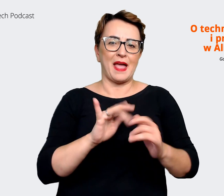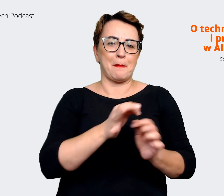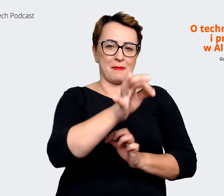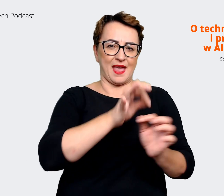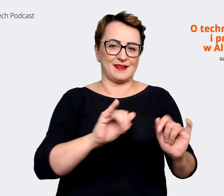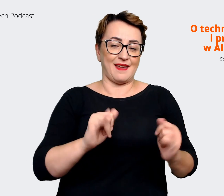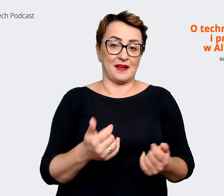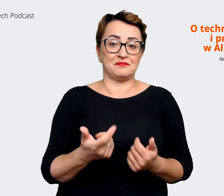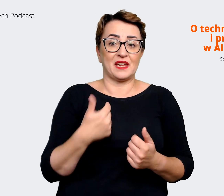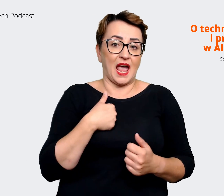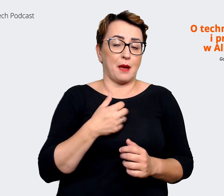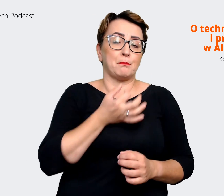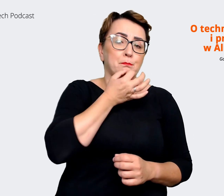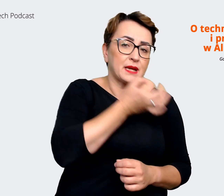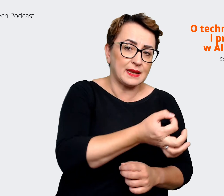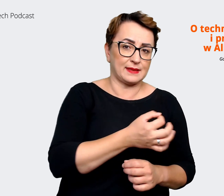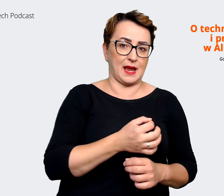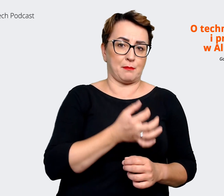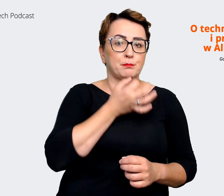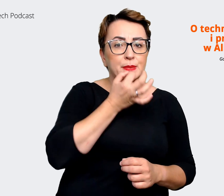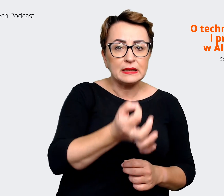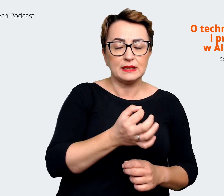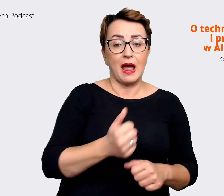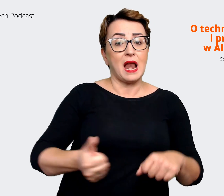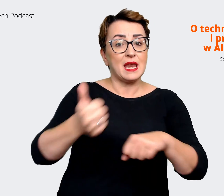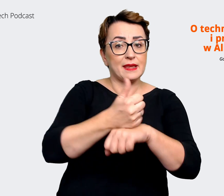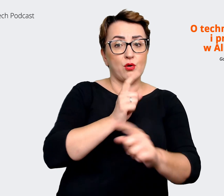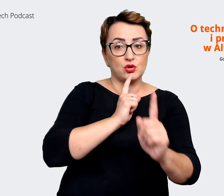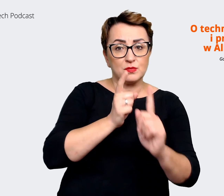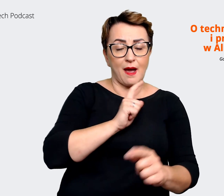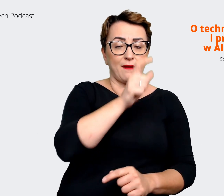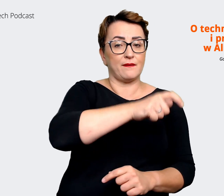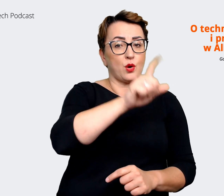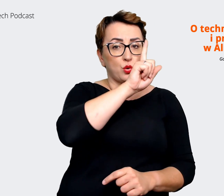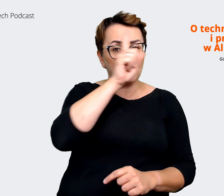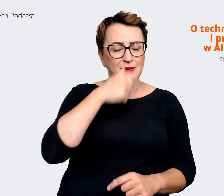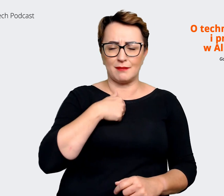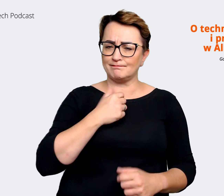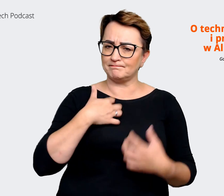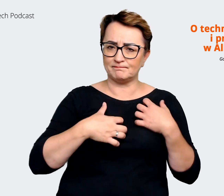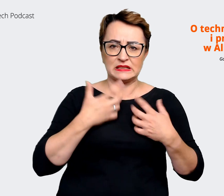i pytam. Rozmawiam z liderami, z ludźmi. Bardzo mi zależy na tym, żeby tu się dobrze pracowało